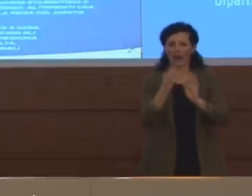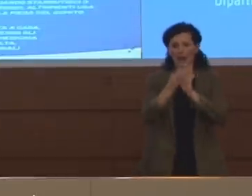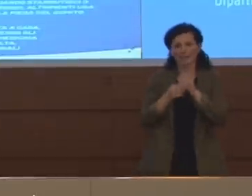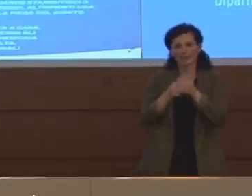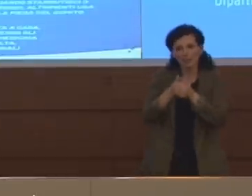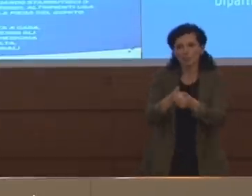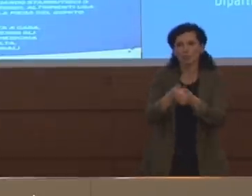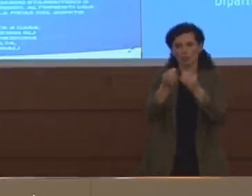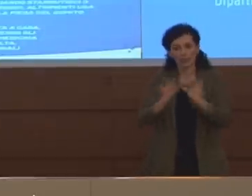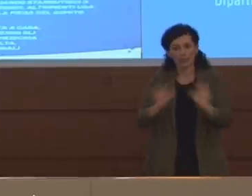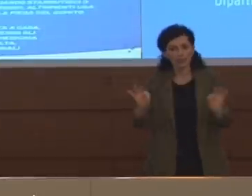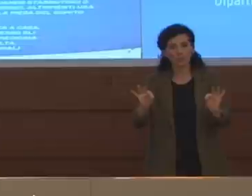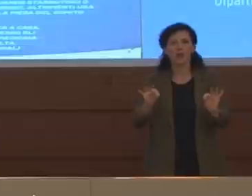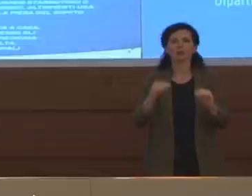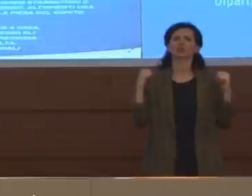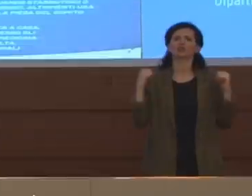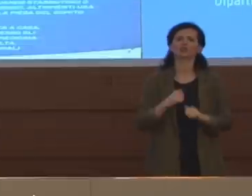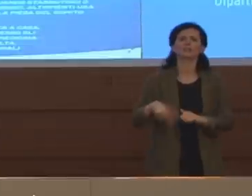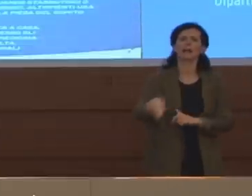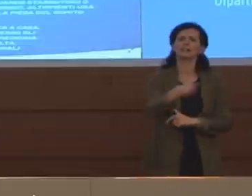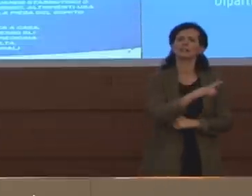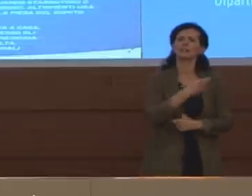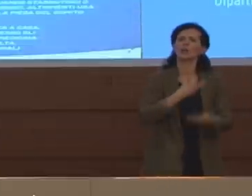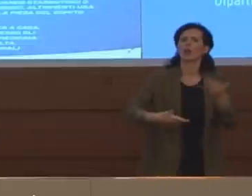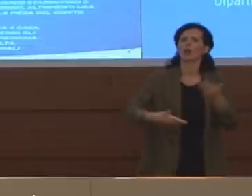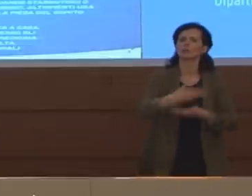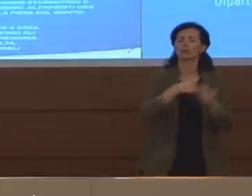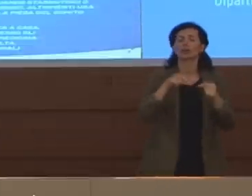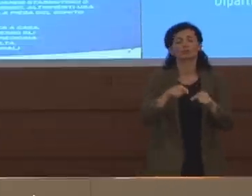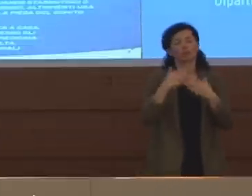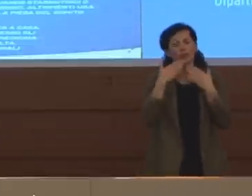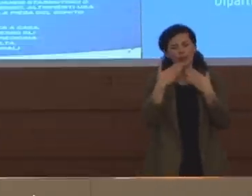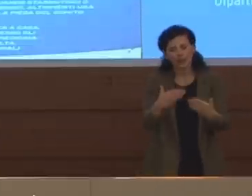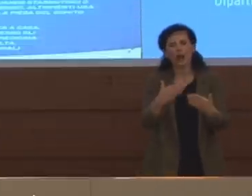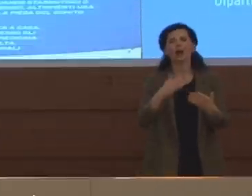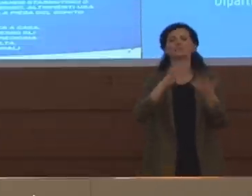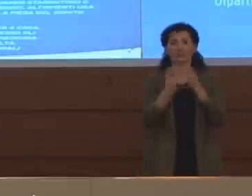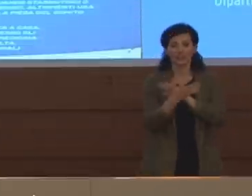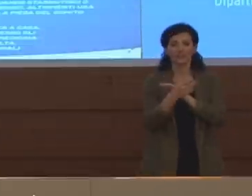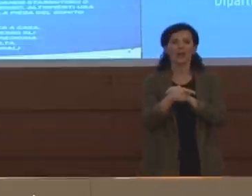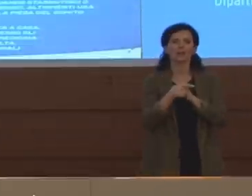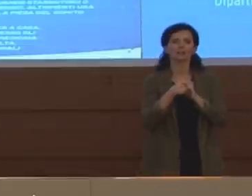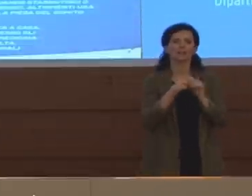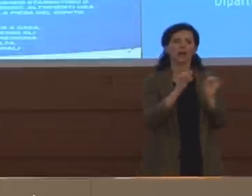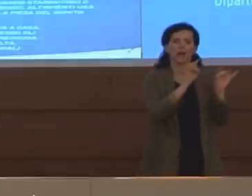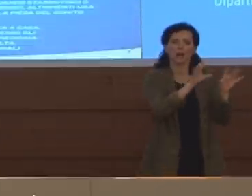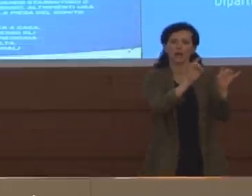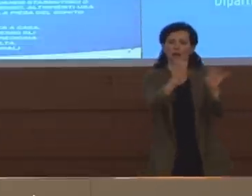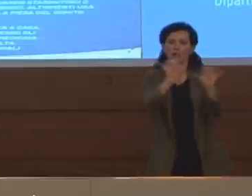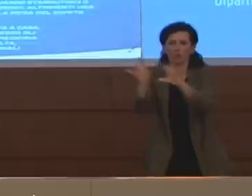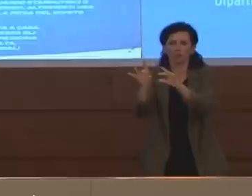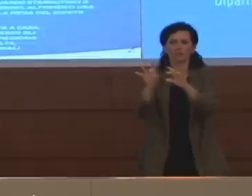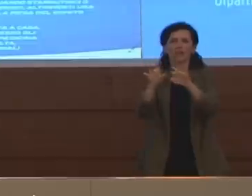la collaborazione dei cittadini ha reso possibile il rallentamento nella curva dei contagi.